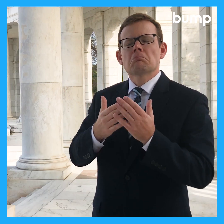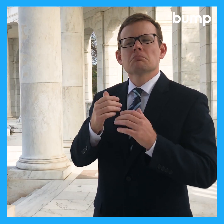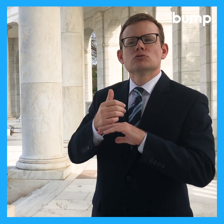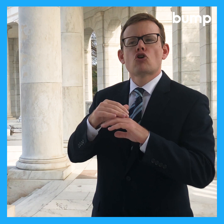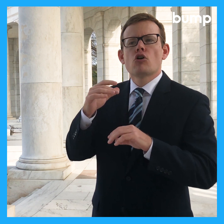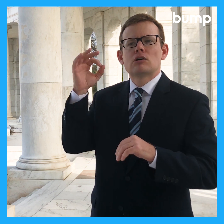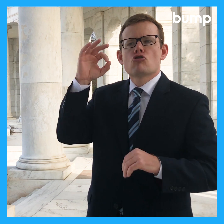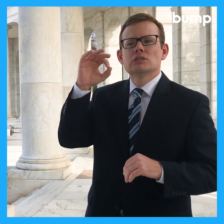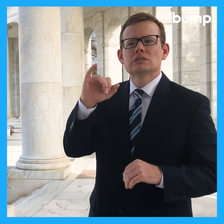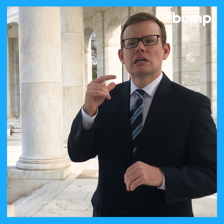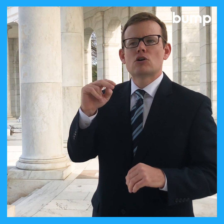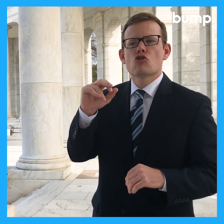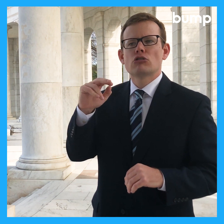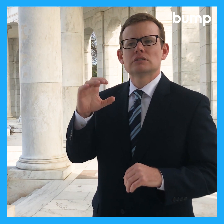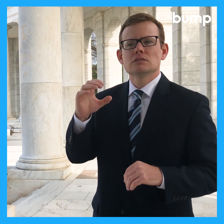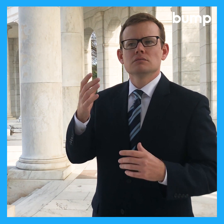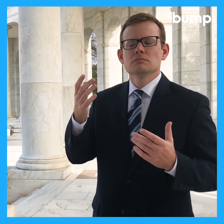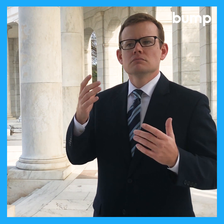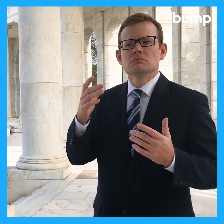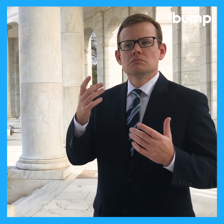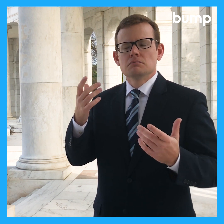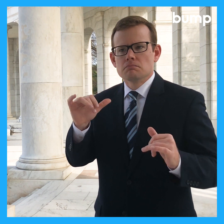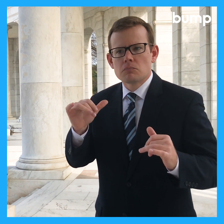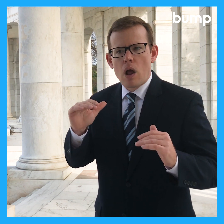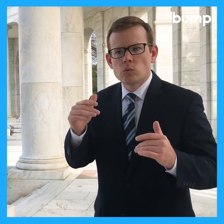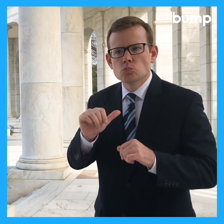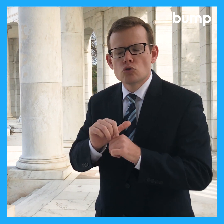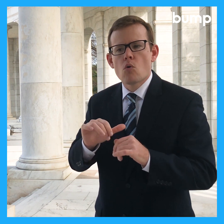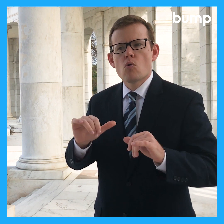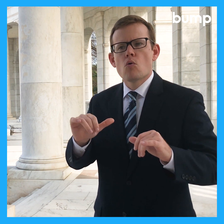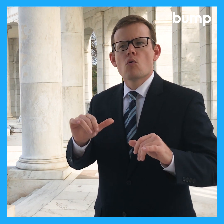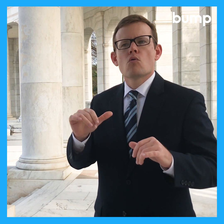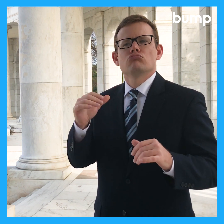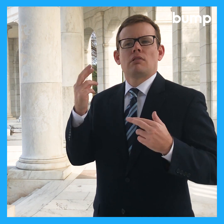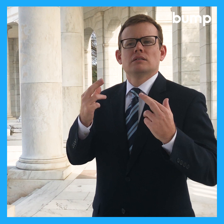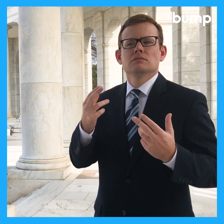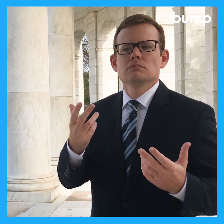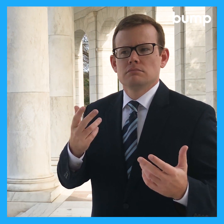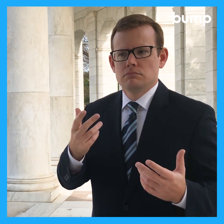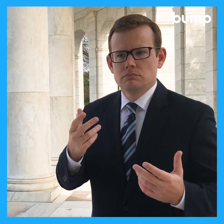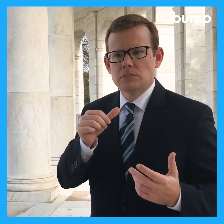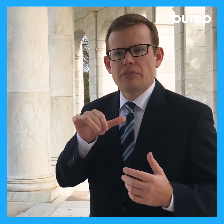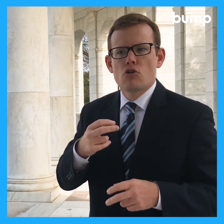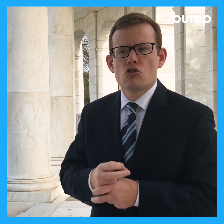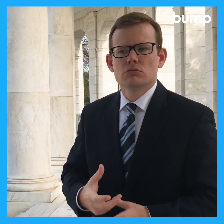Algunas personas operan a base de la ignorancia y se preguntan, "¿Cómo funciona esto?" Pero entonces se dan cuenta que no es tan difícil.